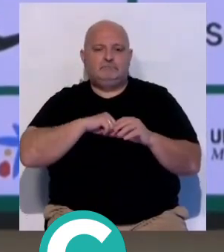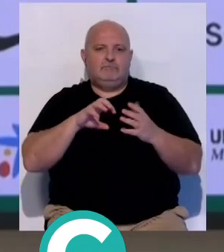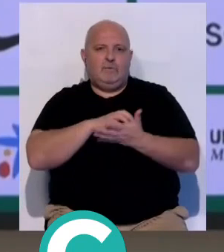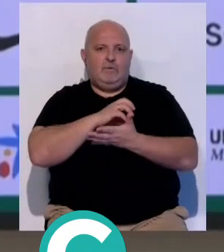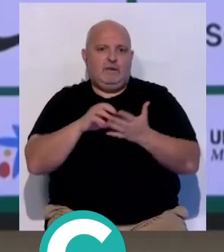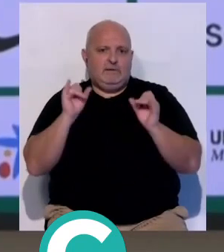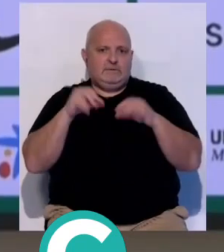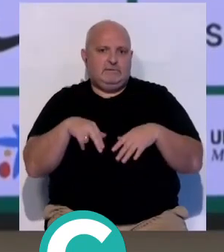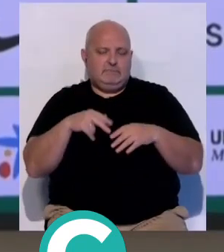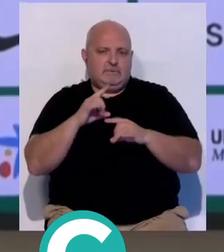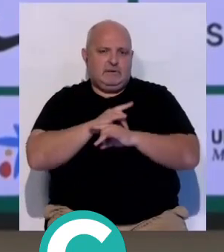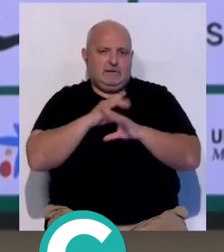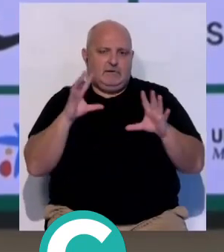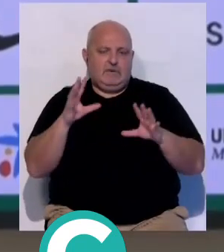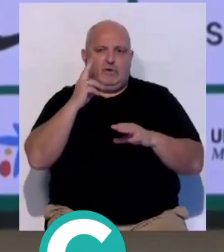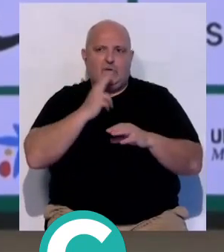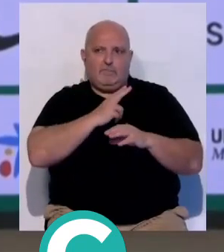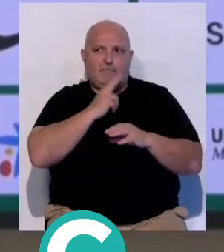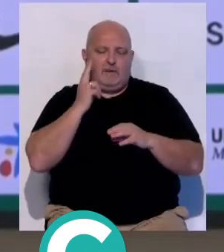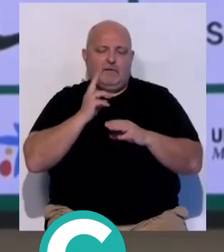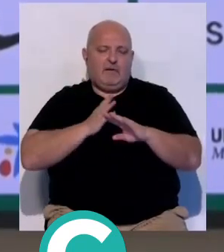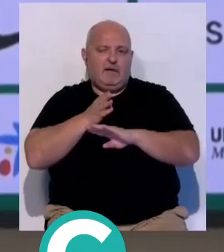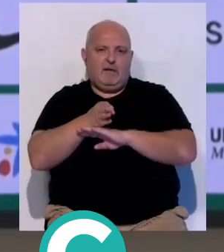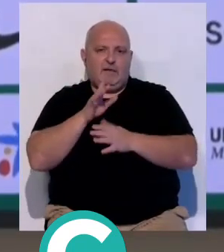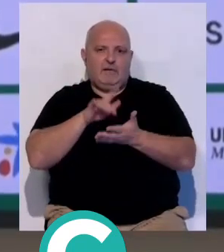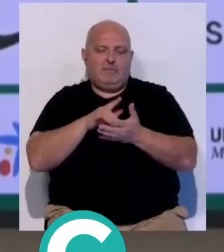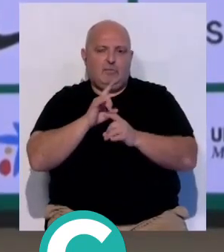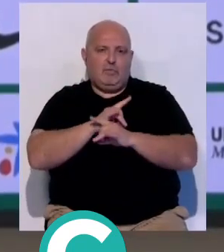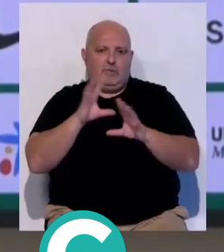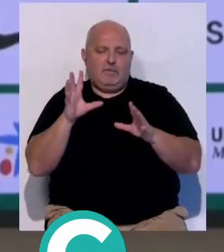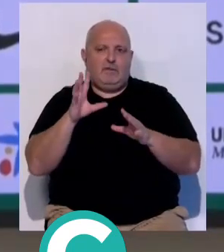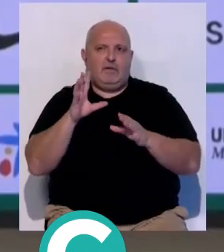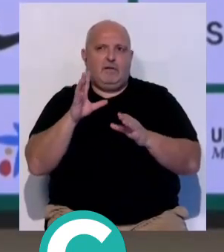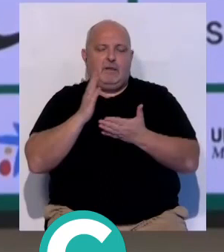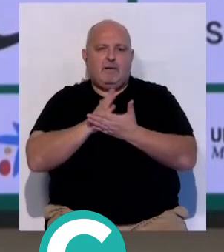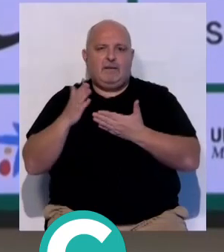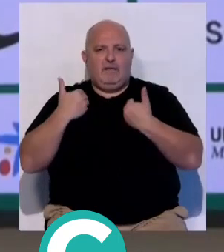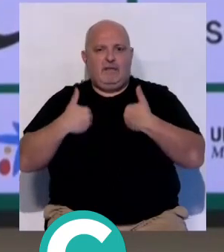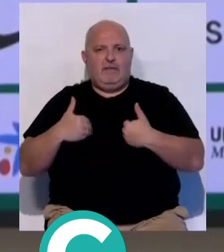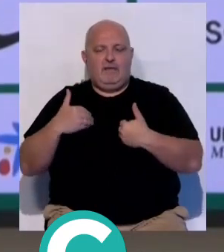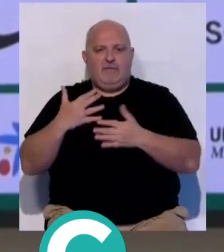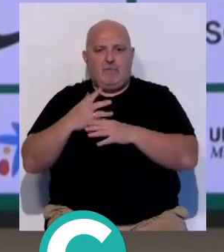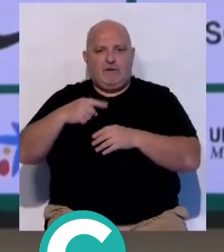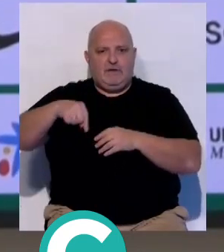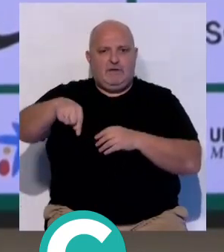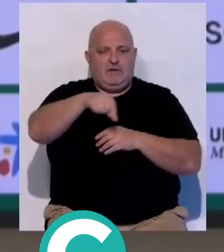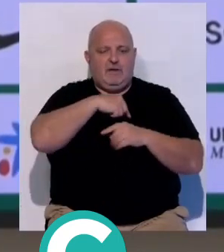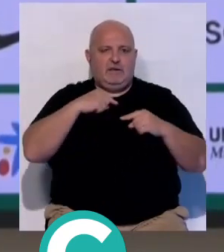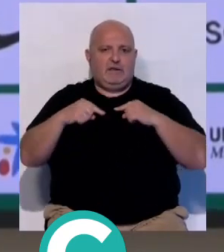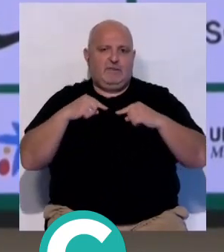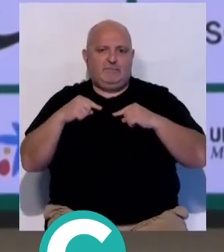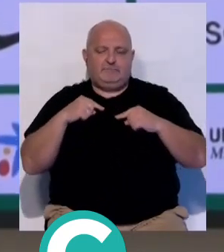será y el compromiso será desmedido de parte de los futbolistas de los entrenadores Y de